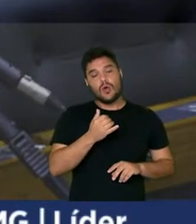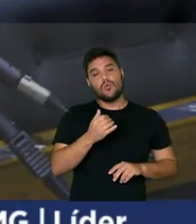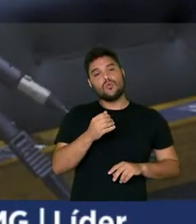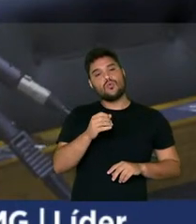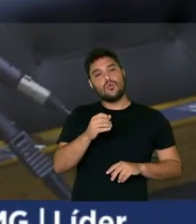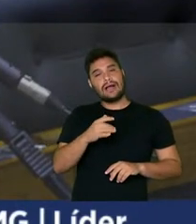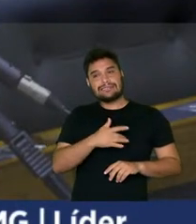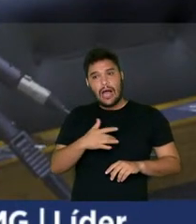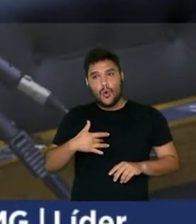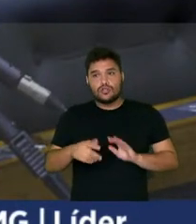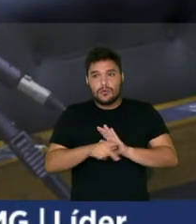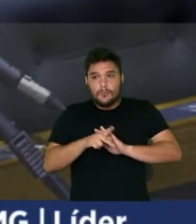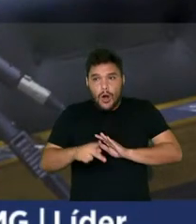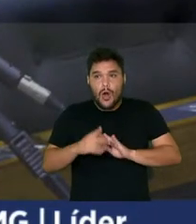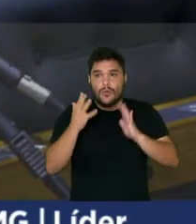DE SAÚDE ANIMAL E DEVERIA TER